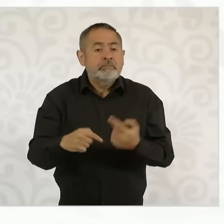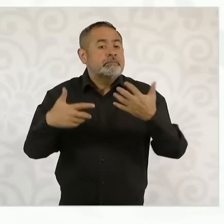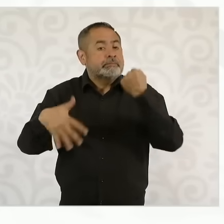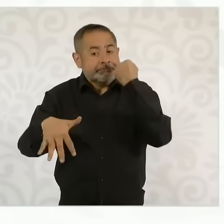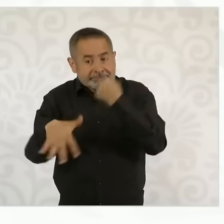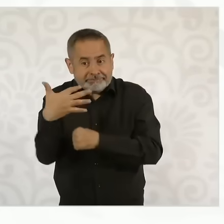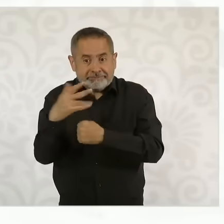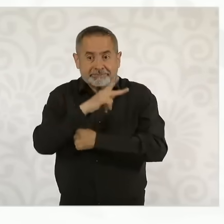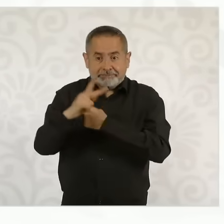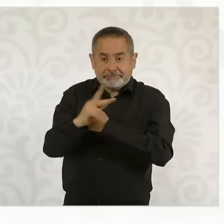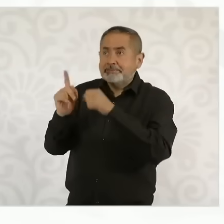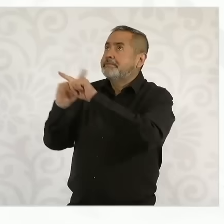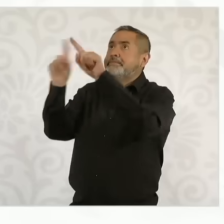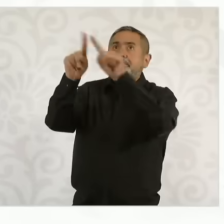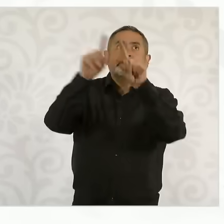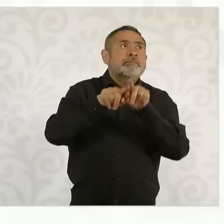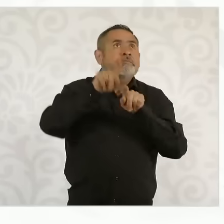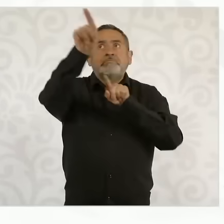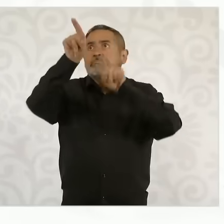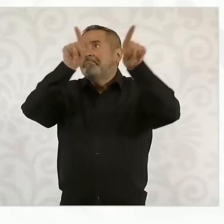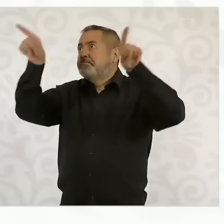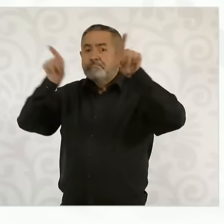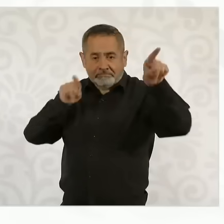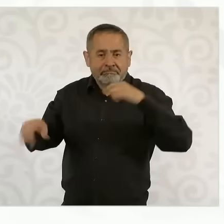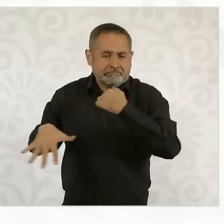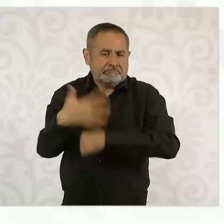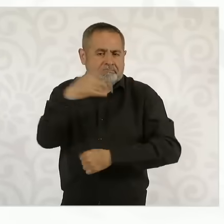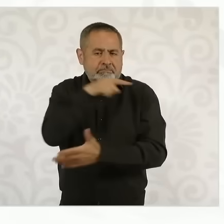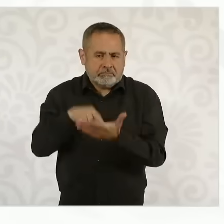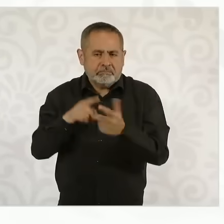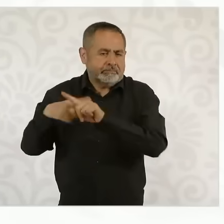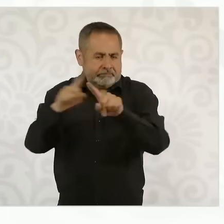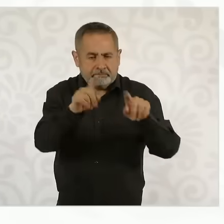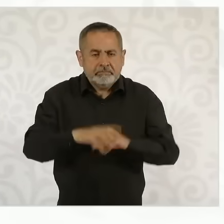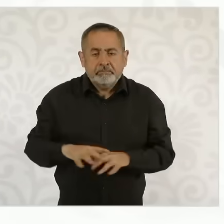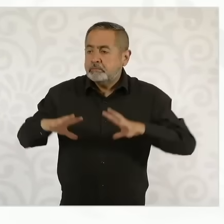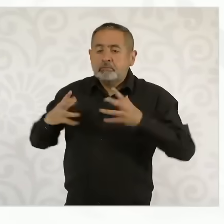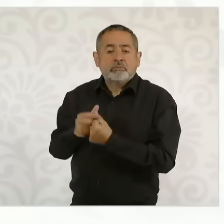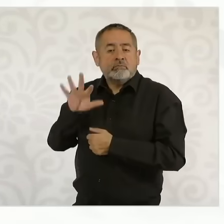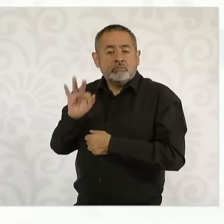internacionales y las aerolíneas de carga que están operando con nosotros, 47 son cargueras